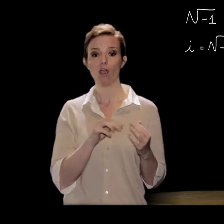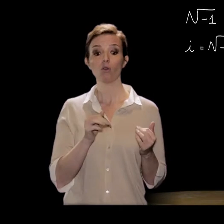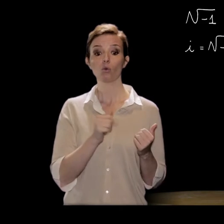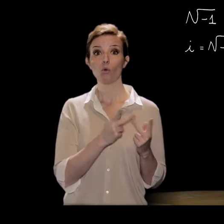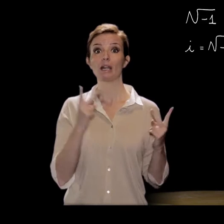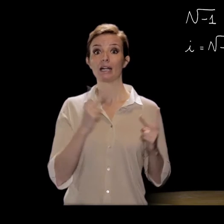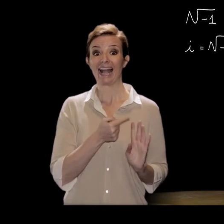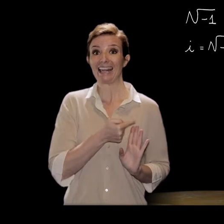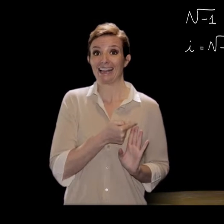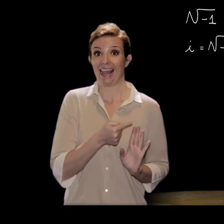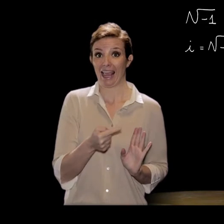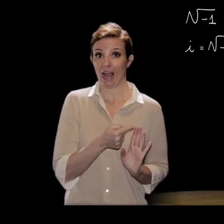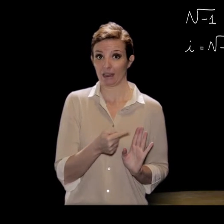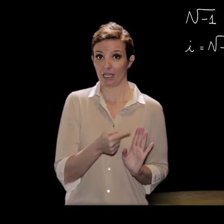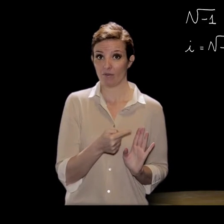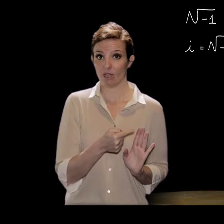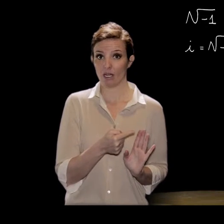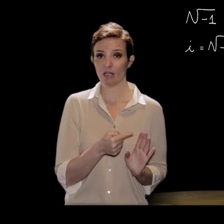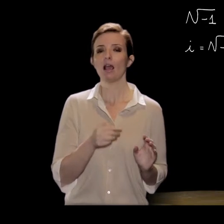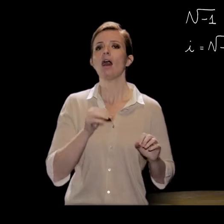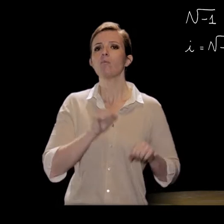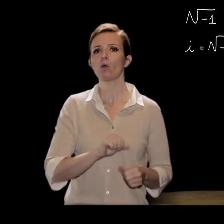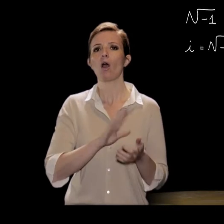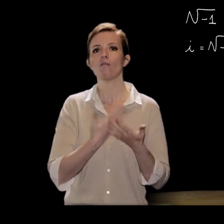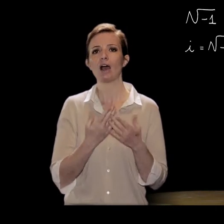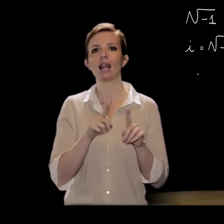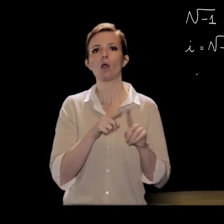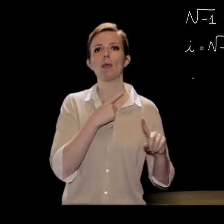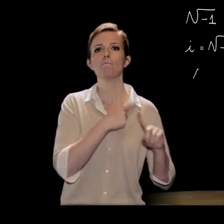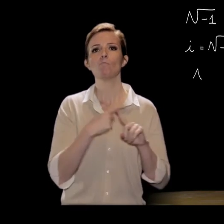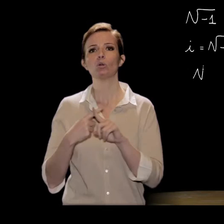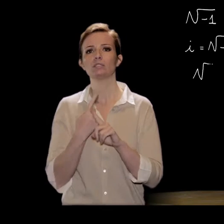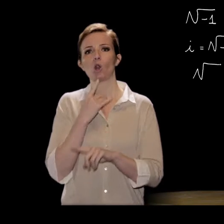può essere considerata un multiplo di i. Facciamo un esempio.